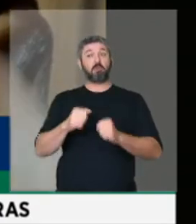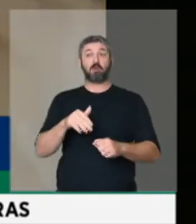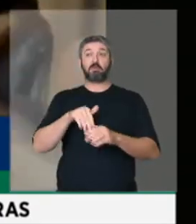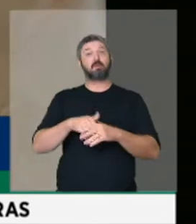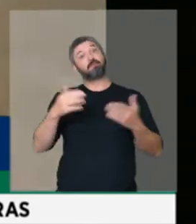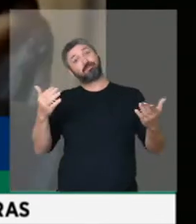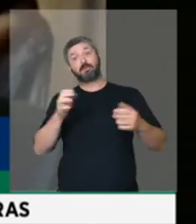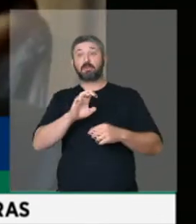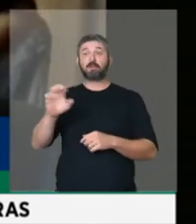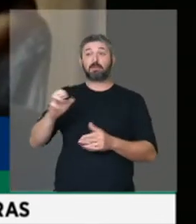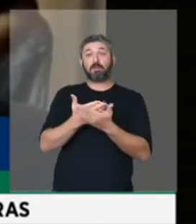FORTE, CONSISTENTE PARA O MELHOR... PARA O NOSSO PAÍS.